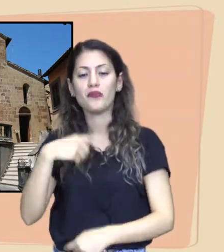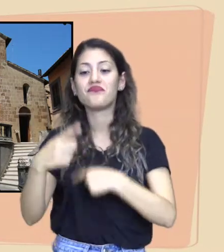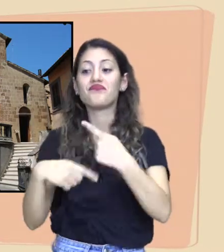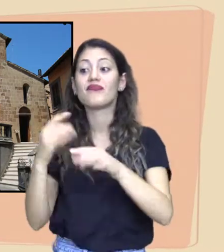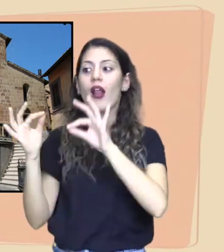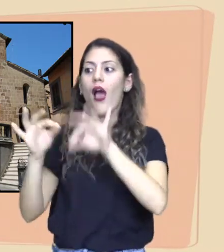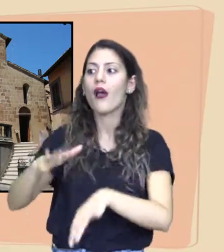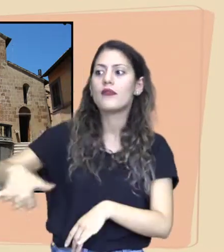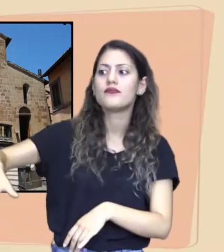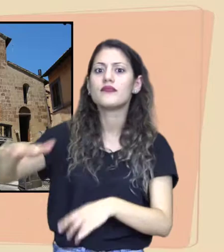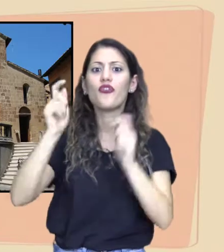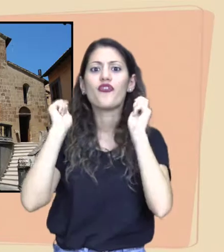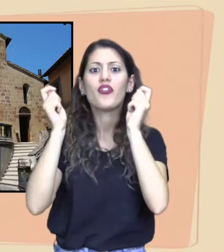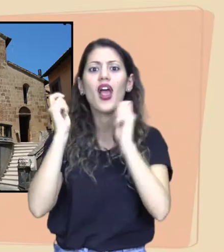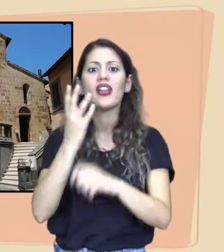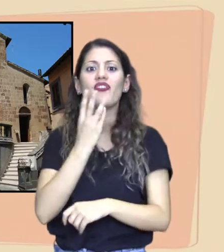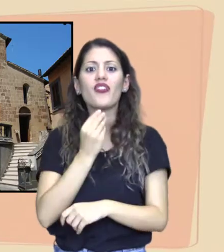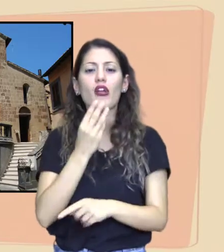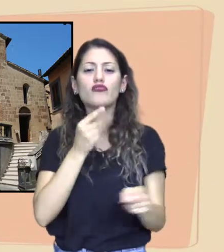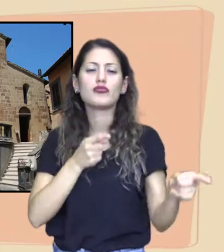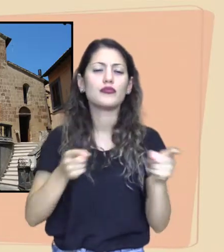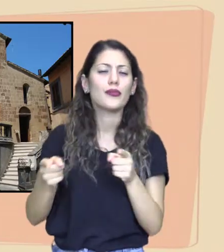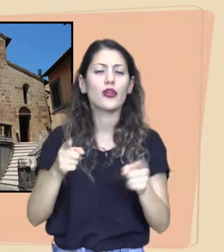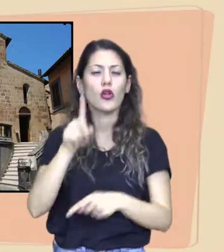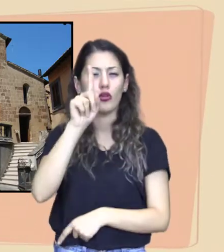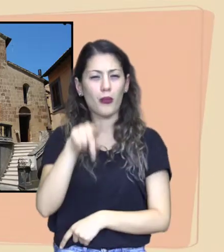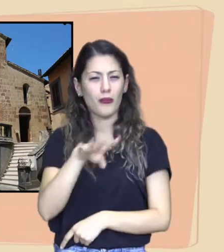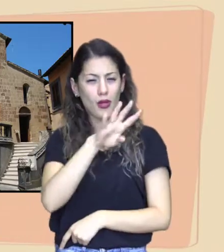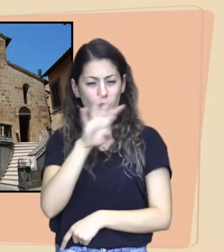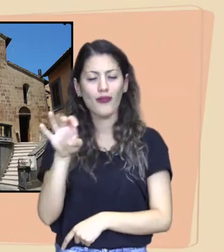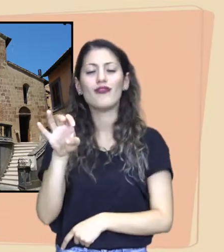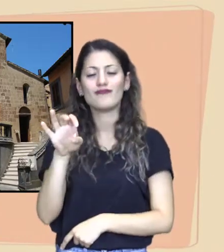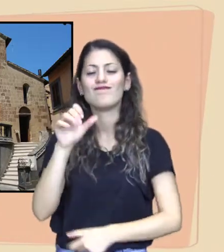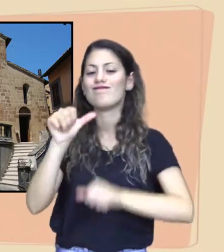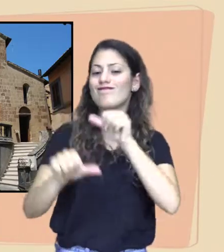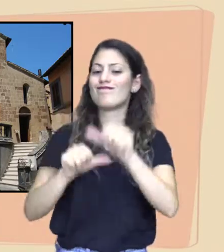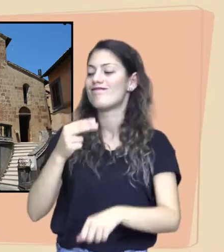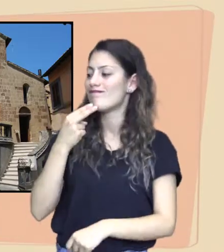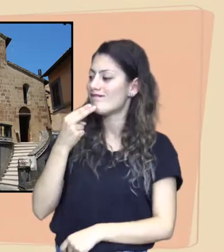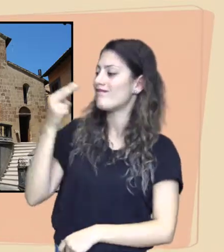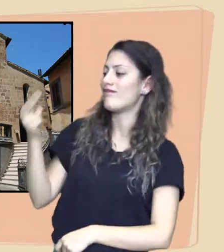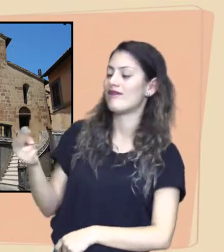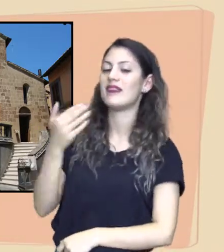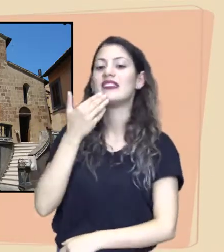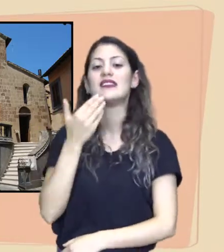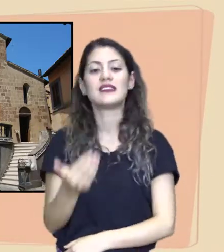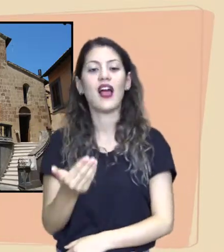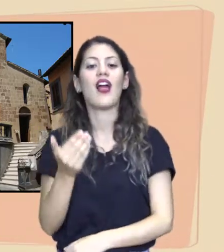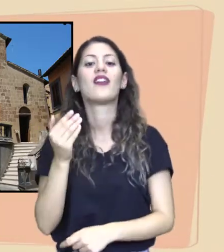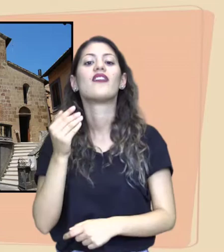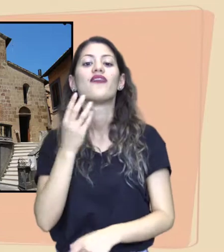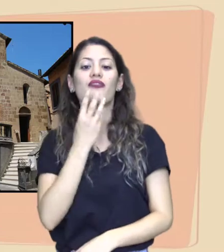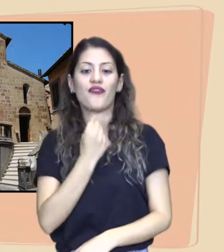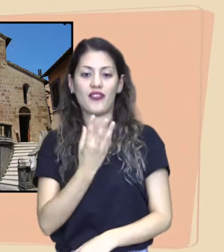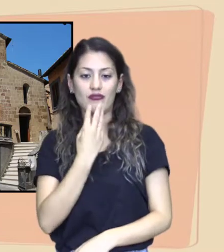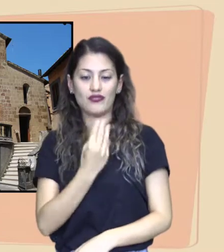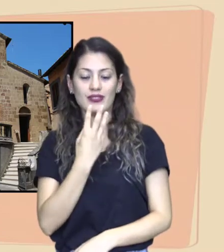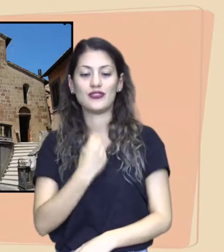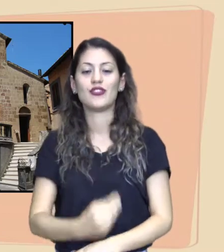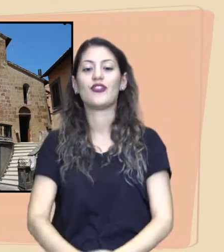con l'arrivo dei frati Francescani nel 1400 venne chiamata San Francesco.